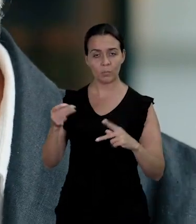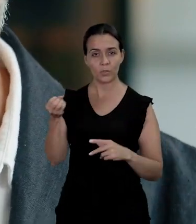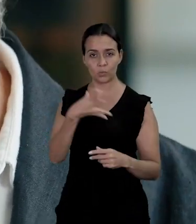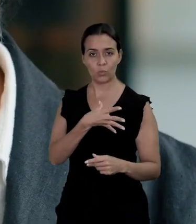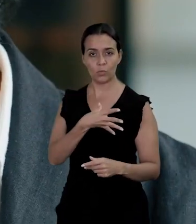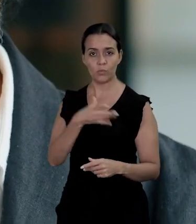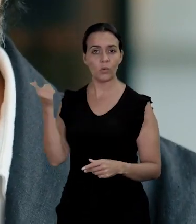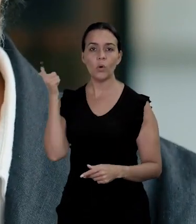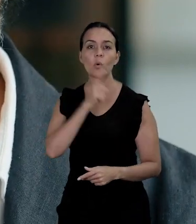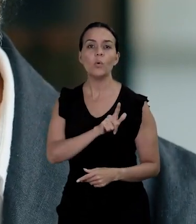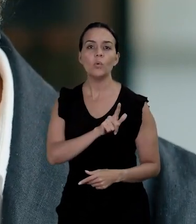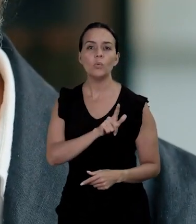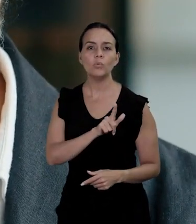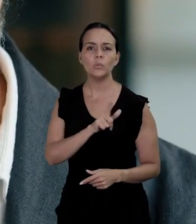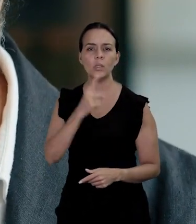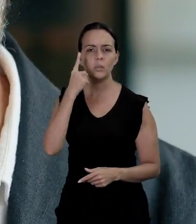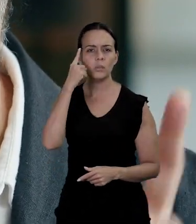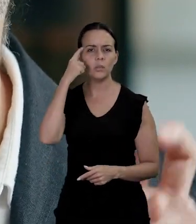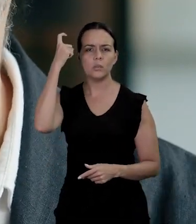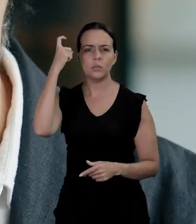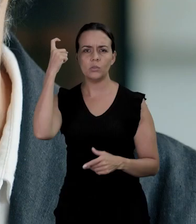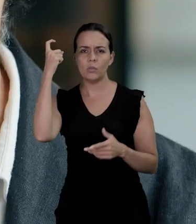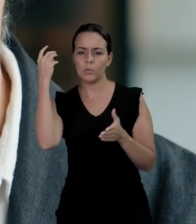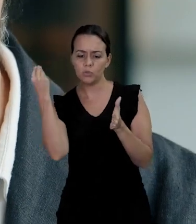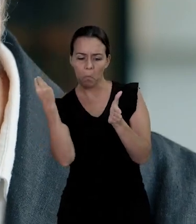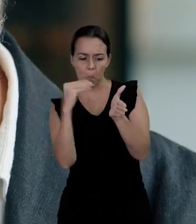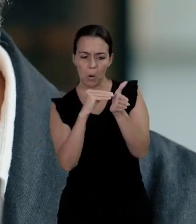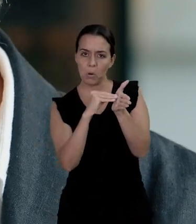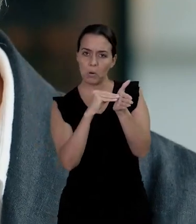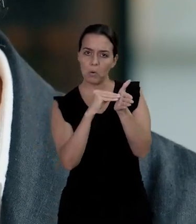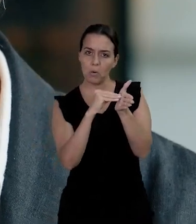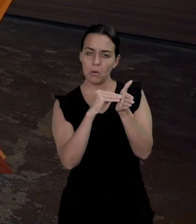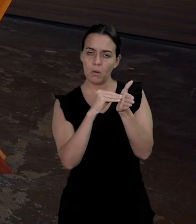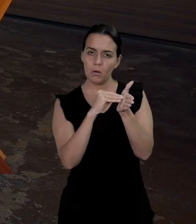que já são capazes de produzir, criativamente, coisas.